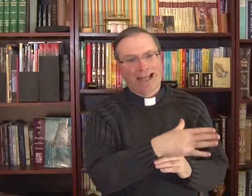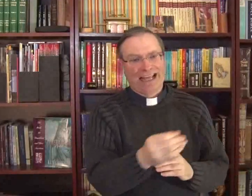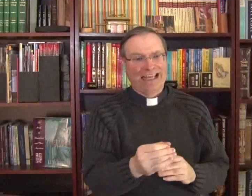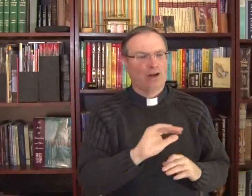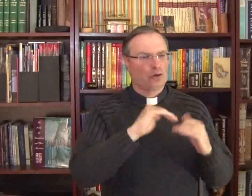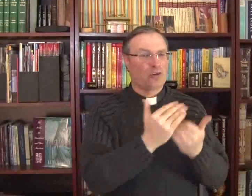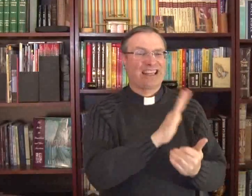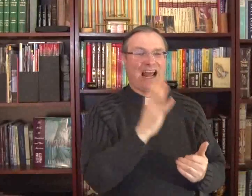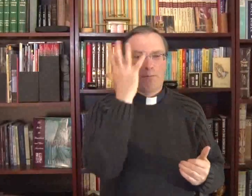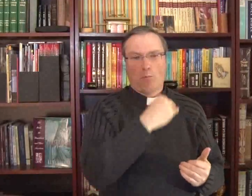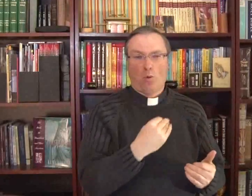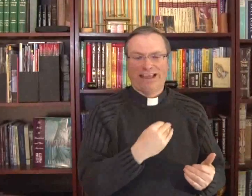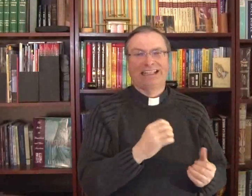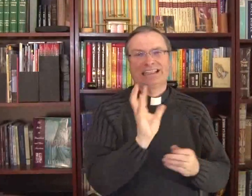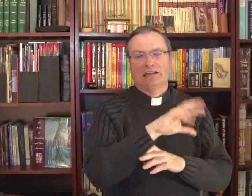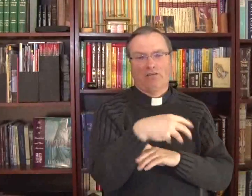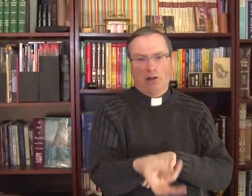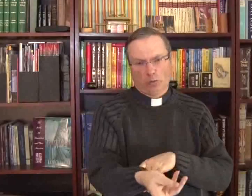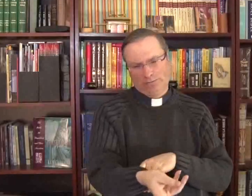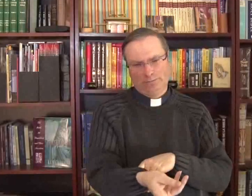et toute sa beauté s'évanouit.